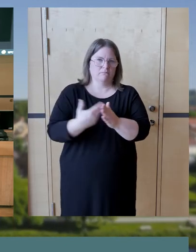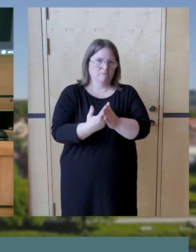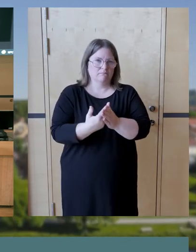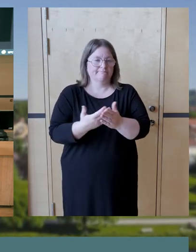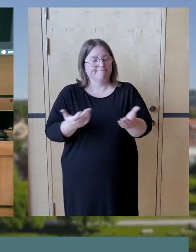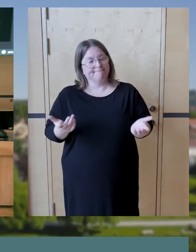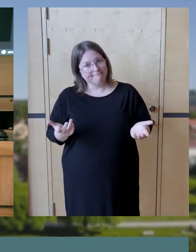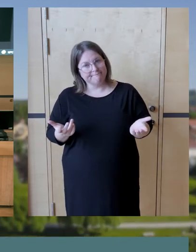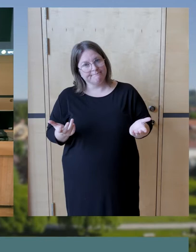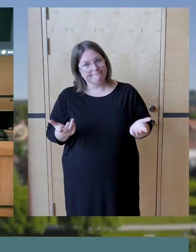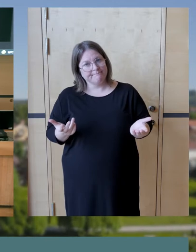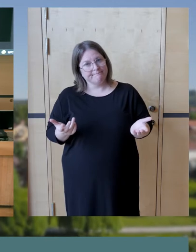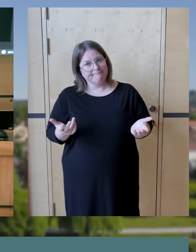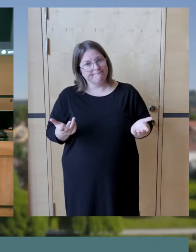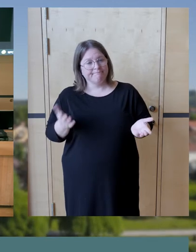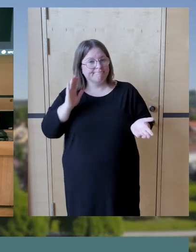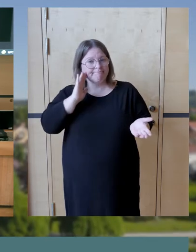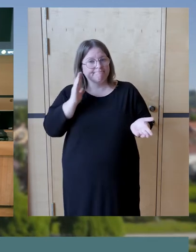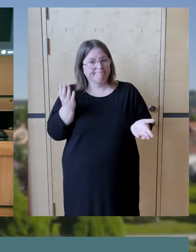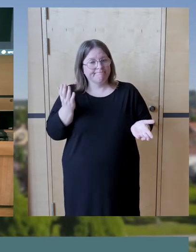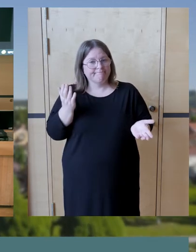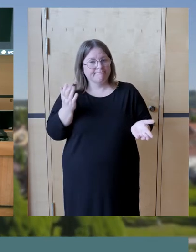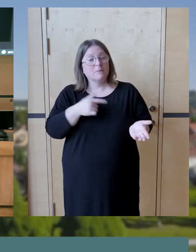Vinner inte jag här men Vi välkomnar ett boende